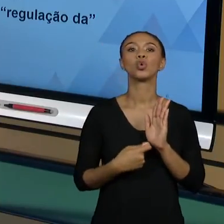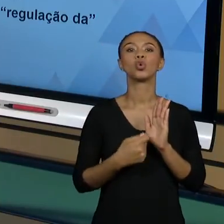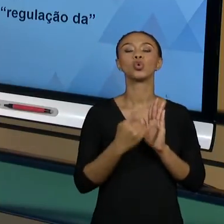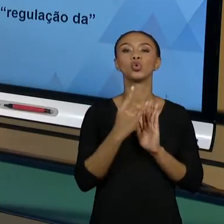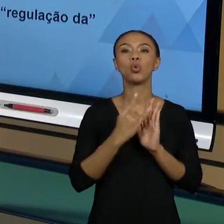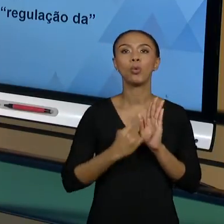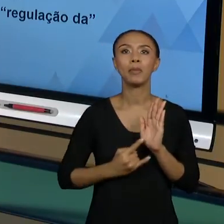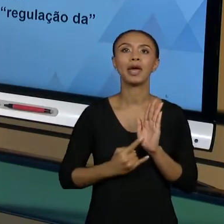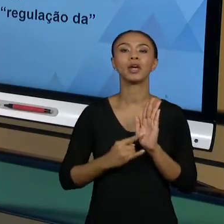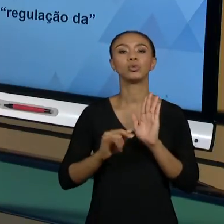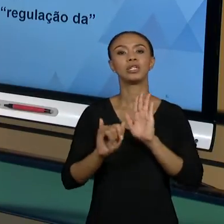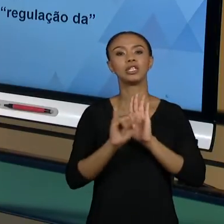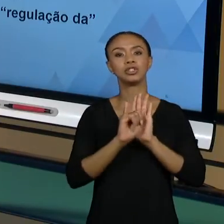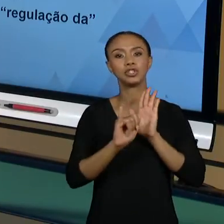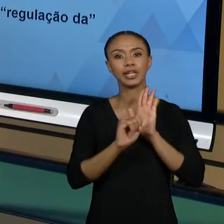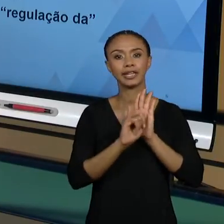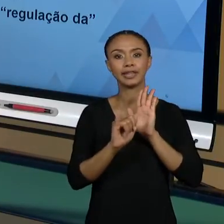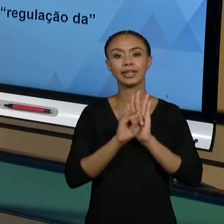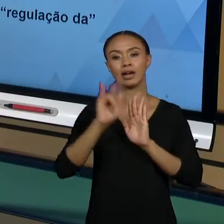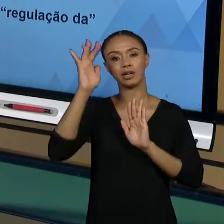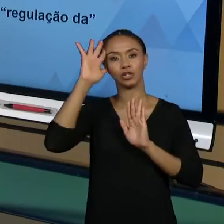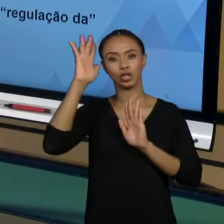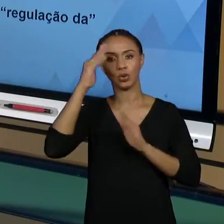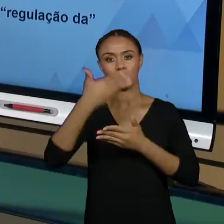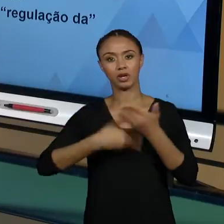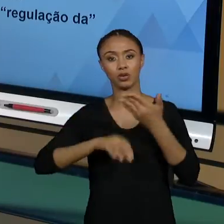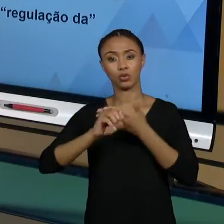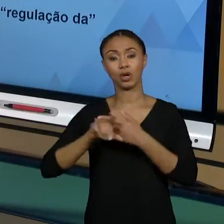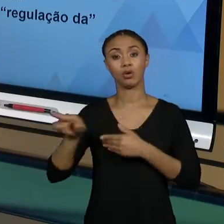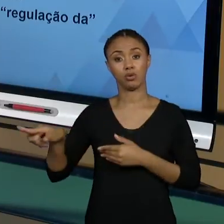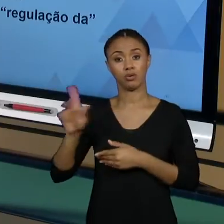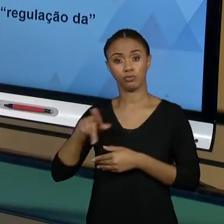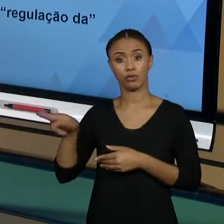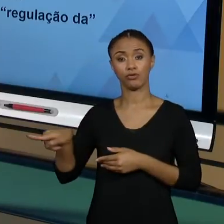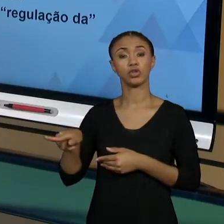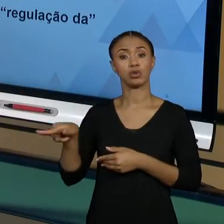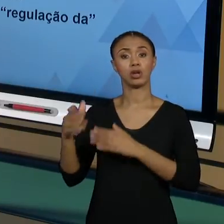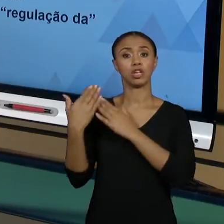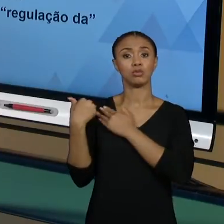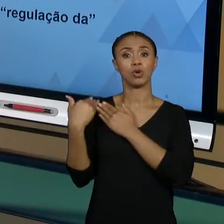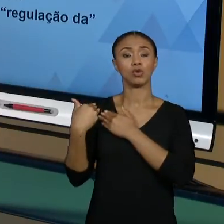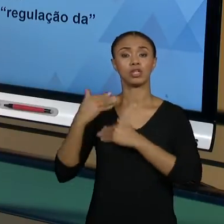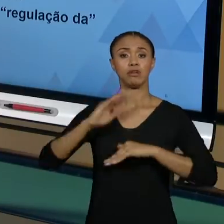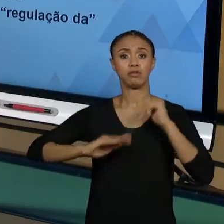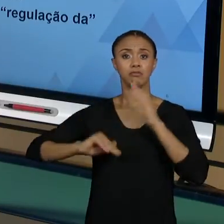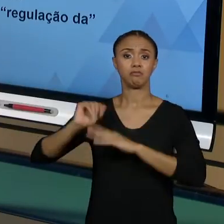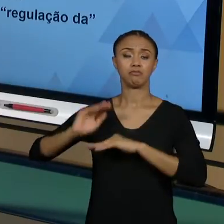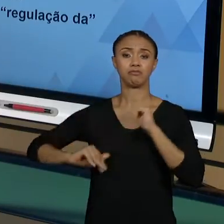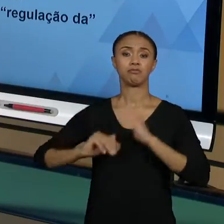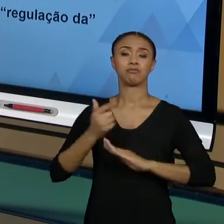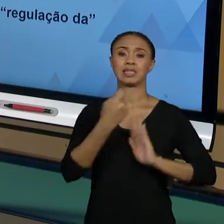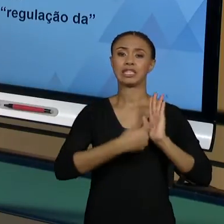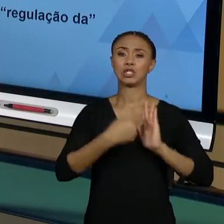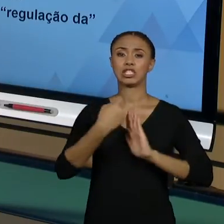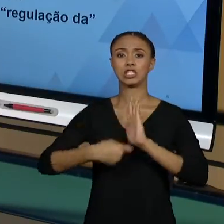TEORIAS DO CURRÍCULO", ELE É RESPONSÁVEL PELA TRADUÇÃO DE VÁRIAS OBRAS DOS ESTUDOS CULTURAIS NO CURRÍCULO NA EDUCAÇÃO E DA ORGANIZAÇÃO DE